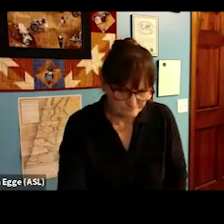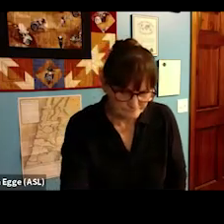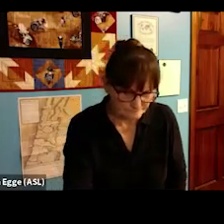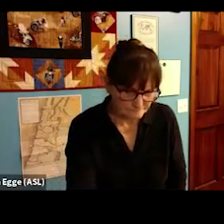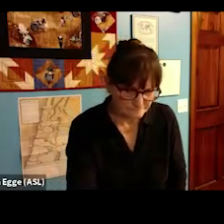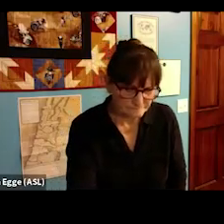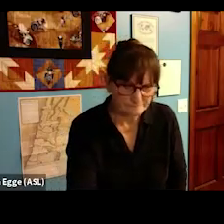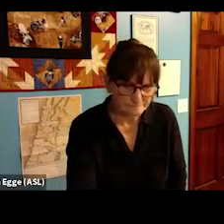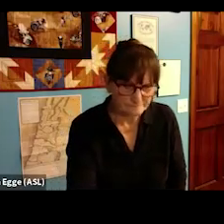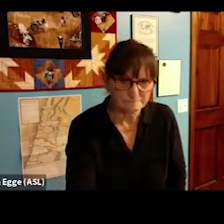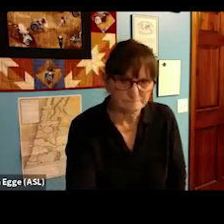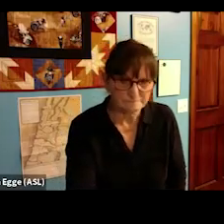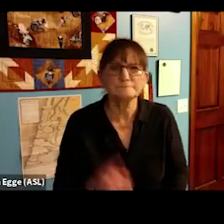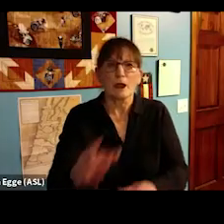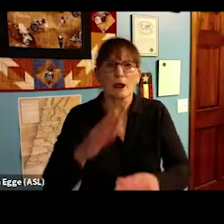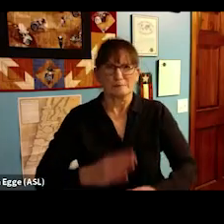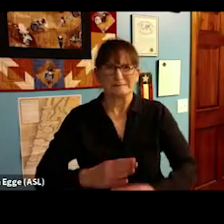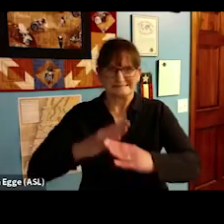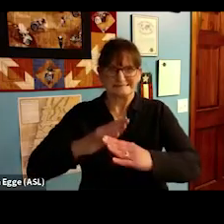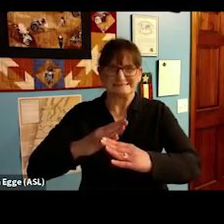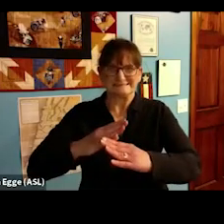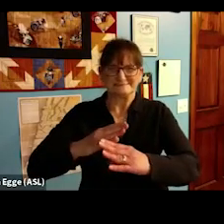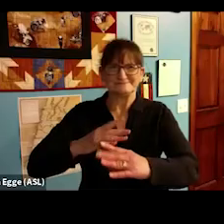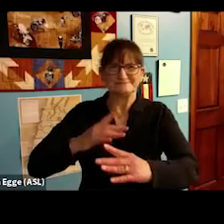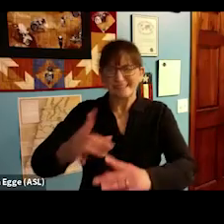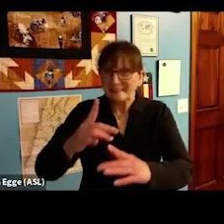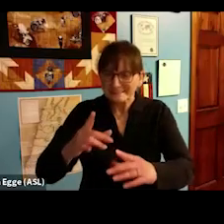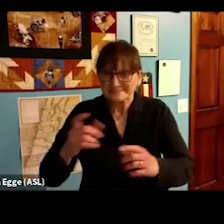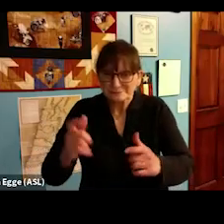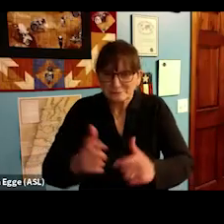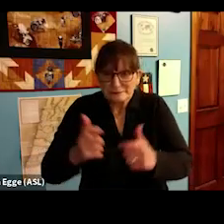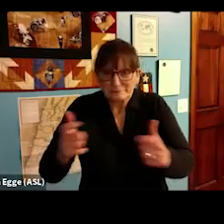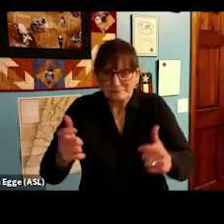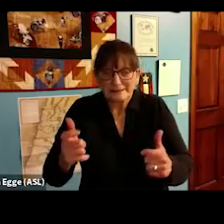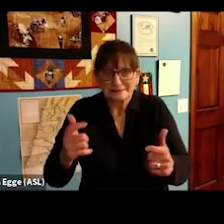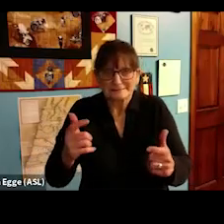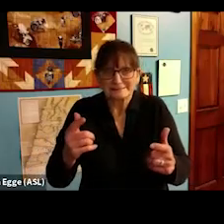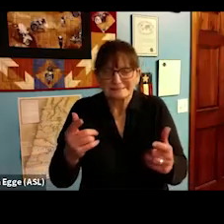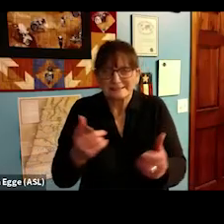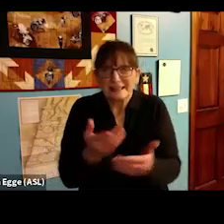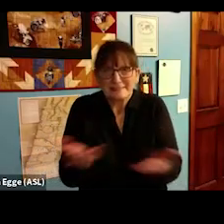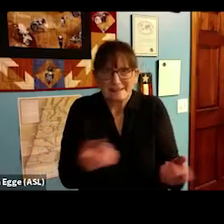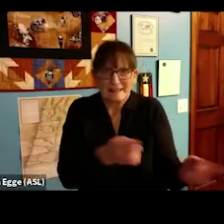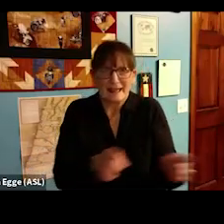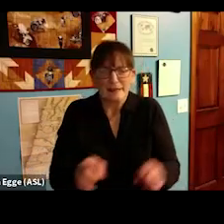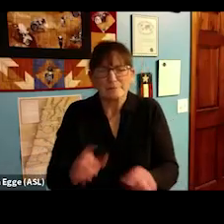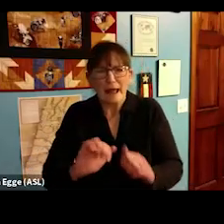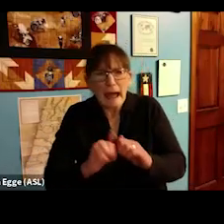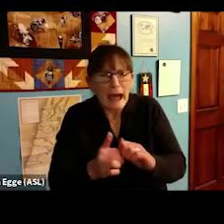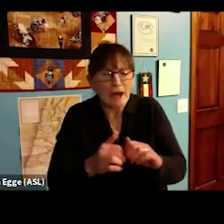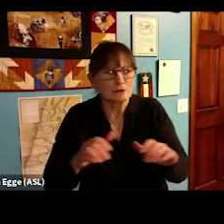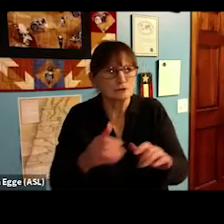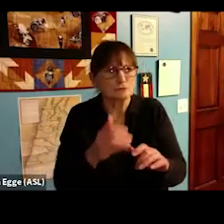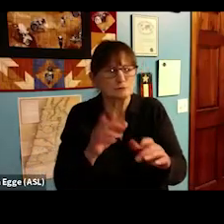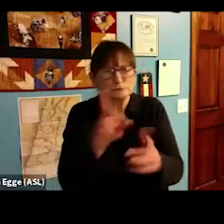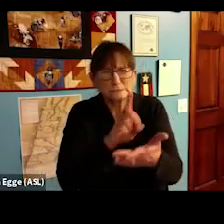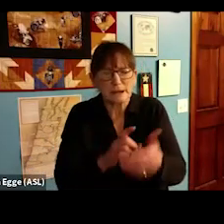Esto tiene información limitada. Esto no les da acceso a la carpeta electrónica,